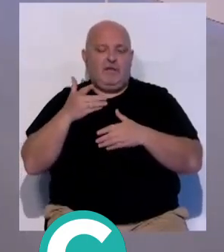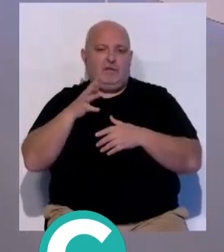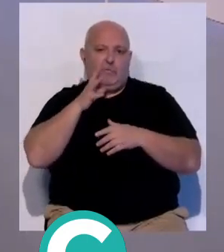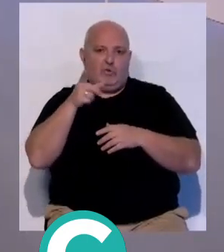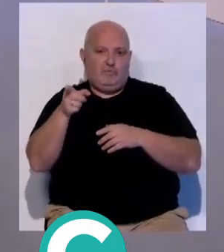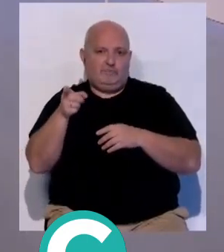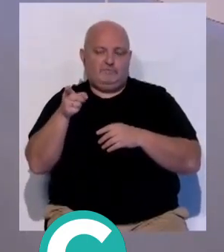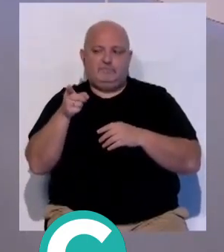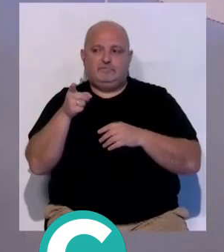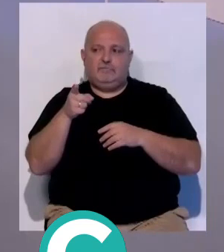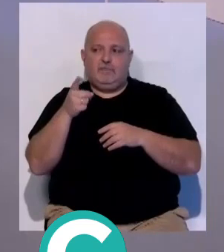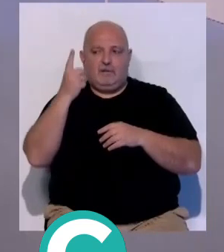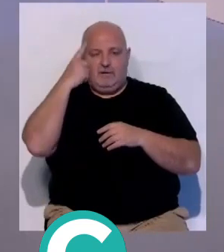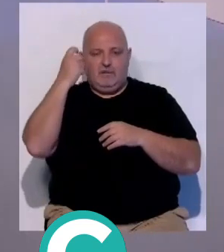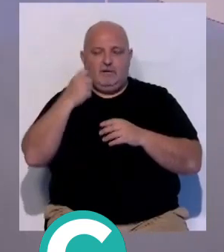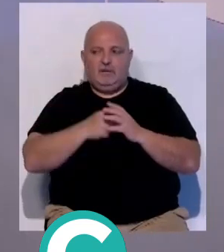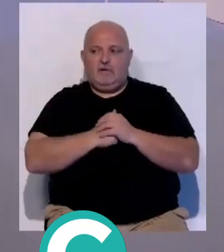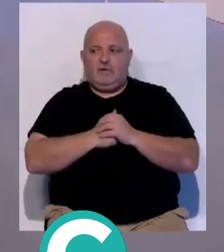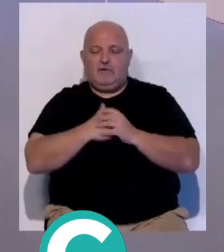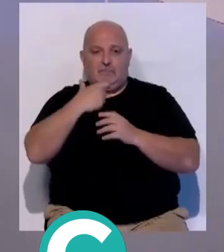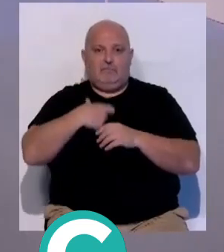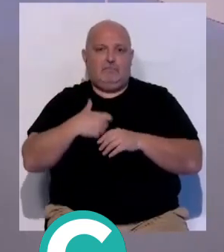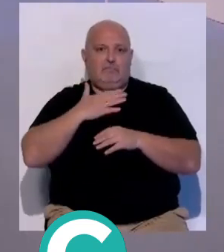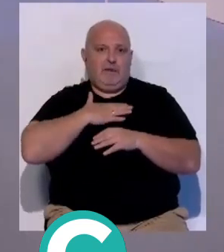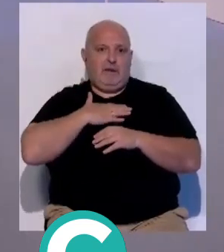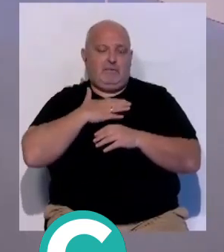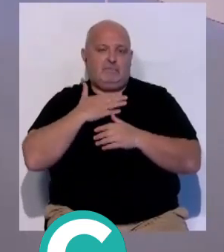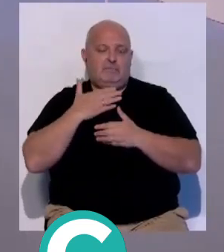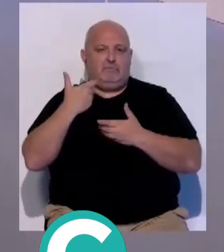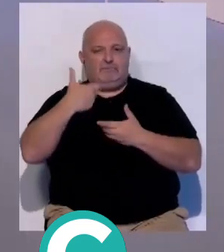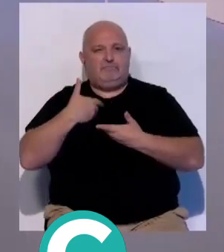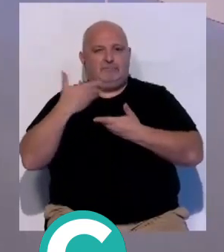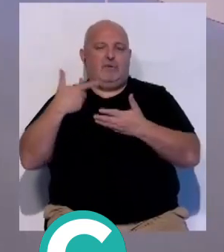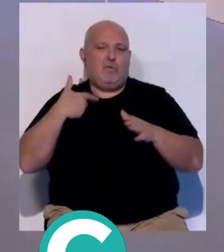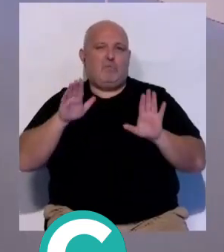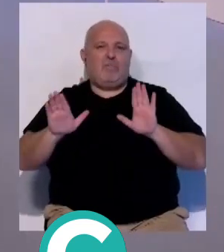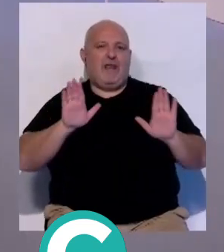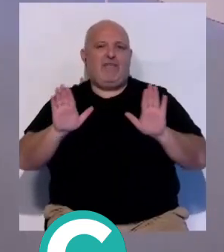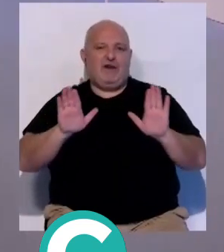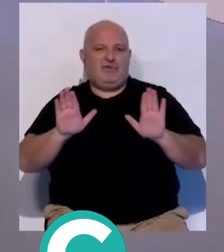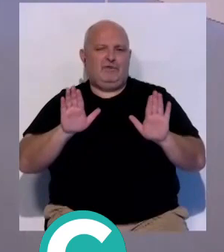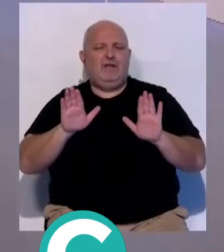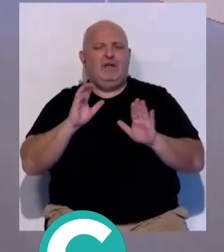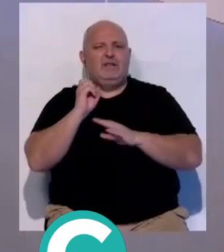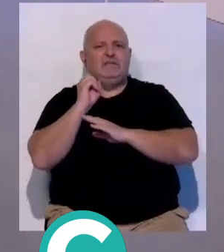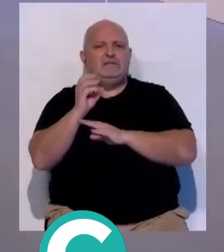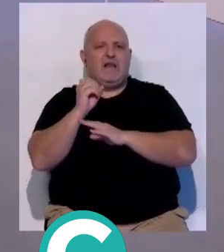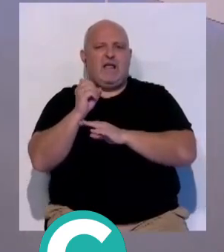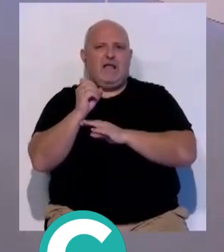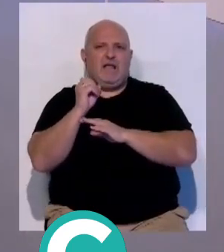por acordarse a mí para moderar esta charla una charla de que consideramos una charla de amigos